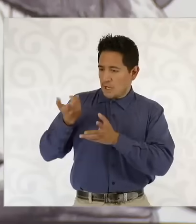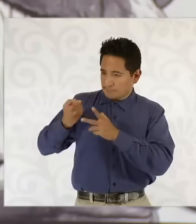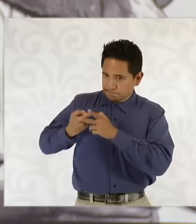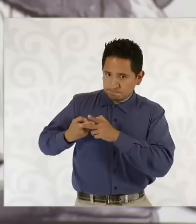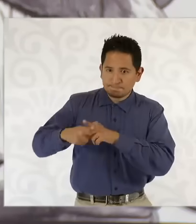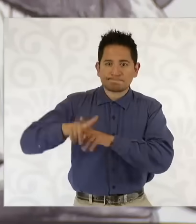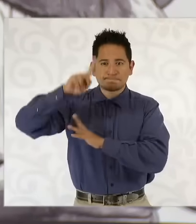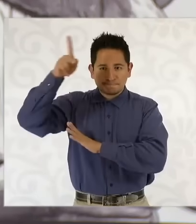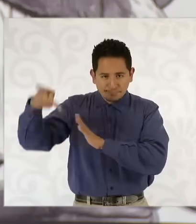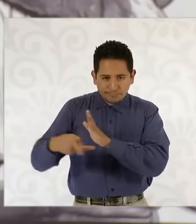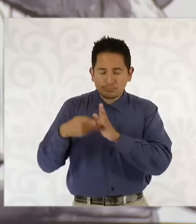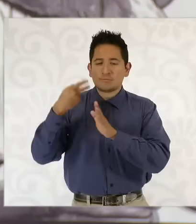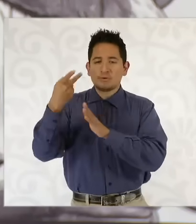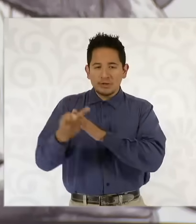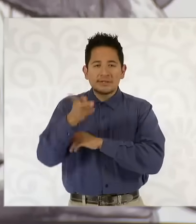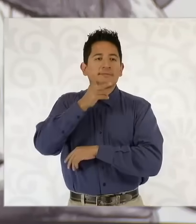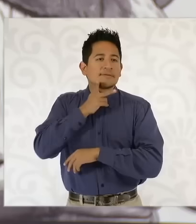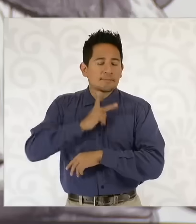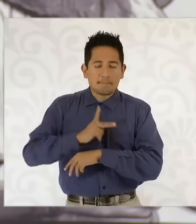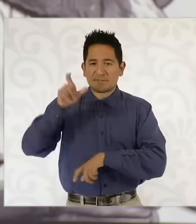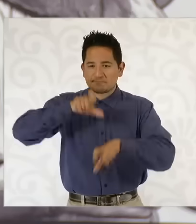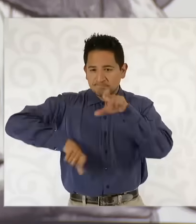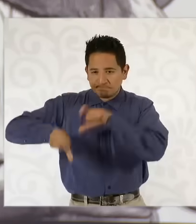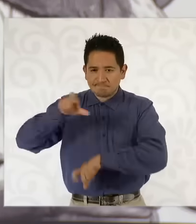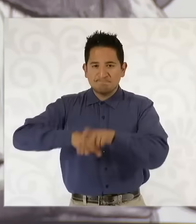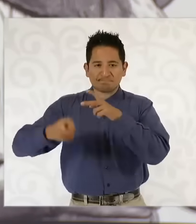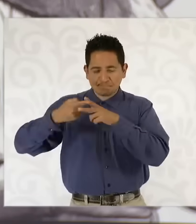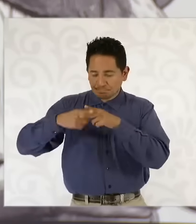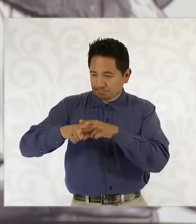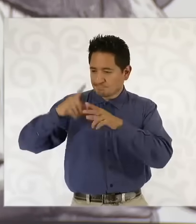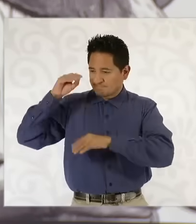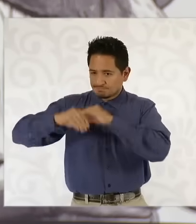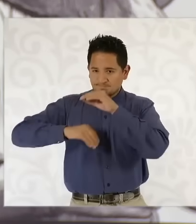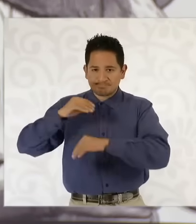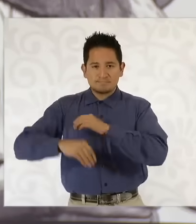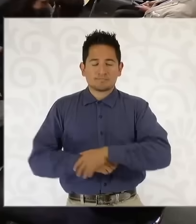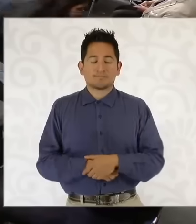invertir para que esa planta pues esté funcionando al máximo. Si esta eh la pregunta, presidente,